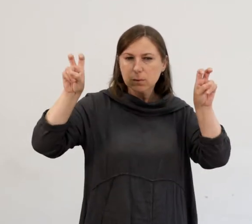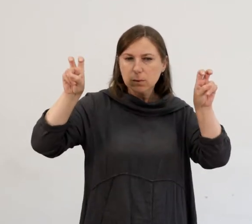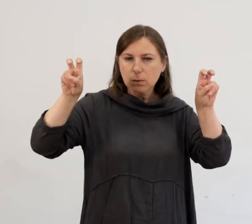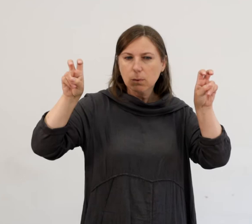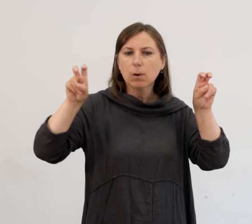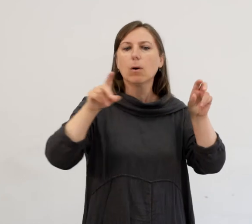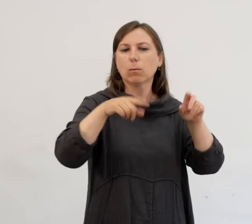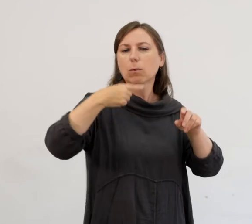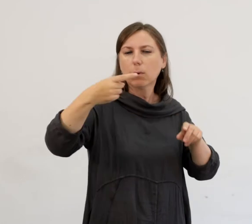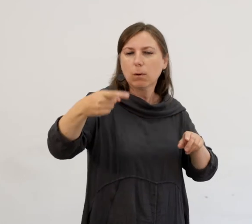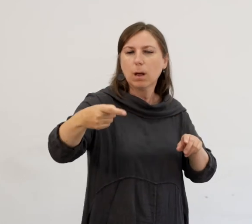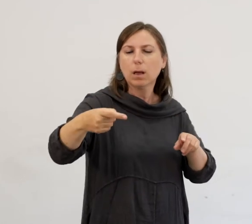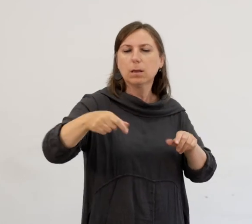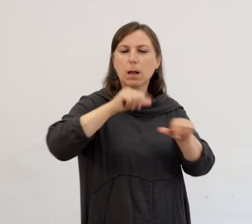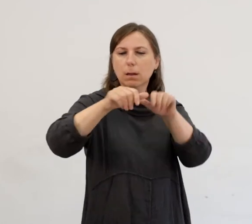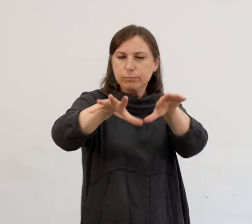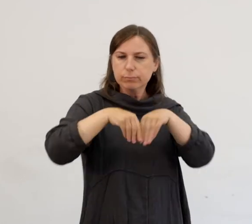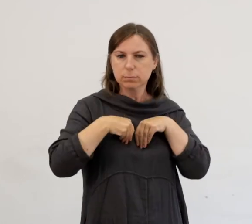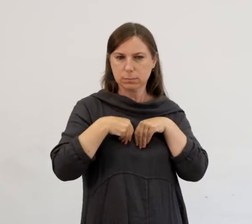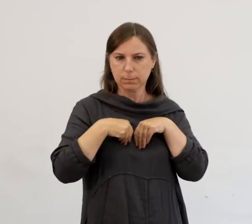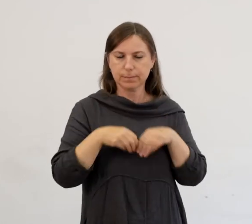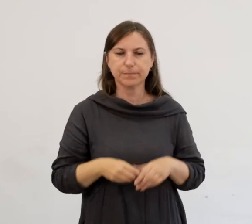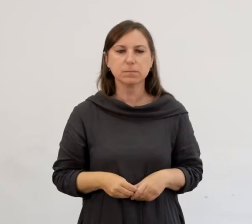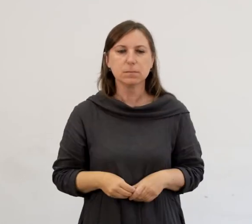jego tytuły, które w kolejnych latach zdobywał magnat.